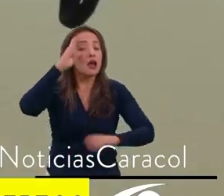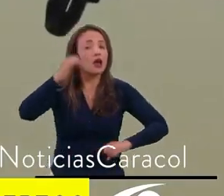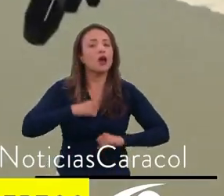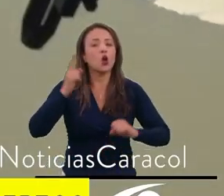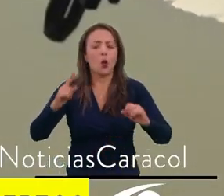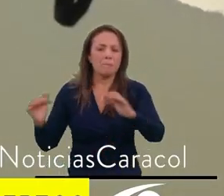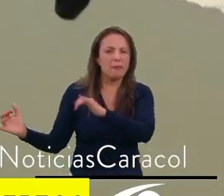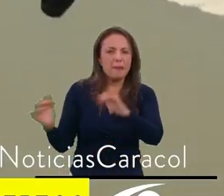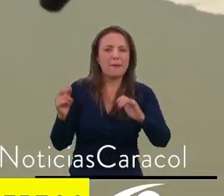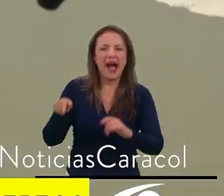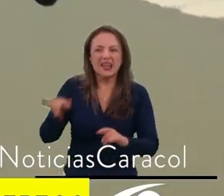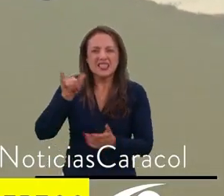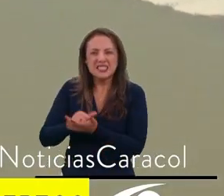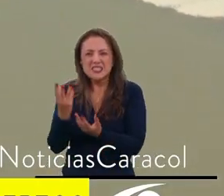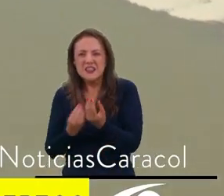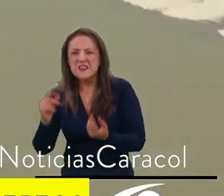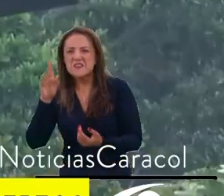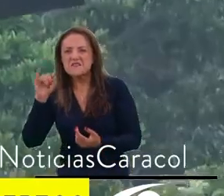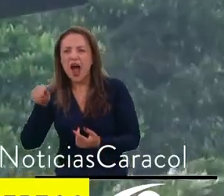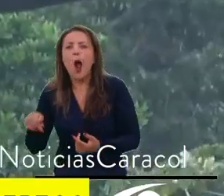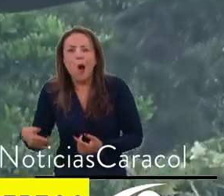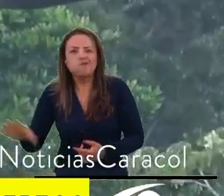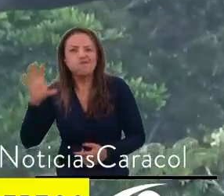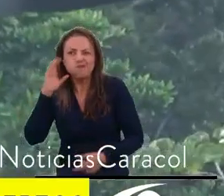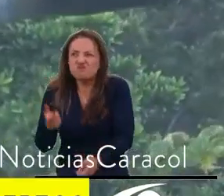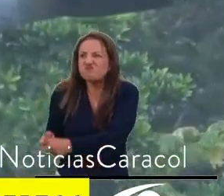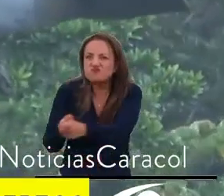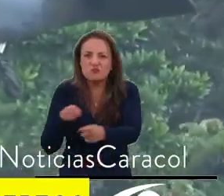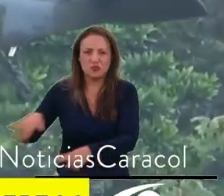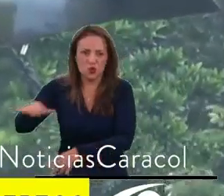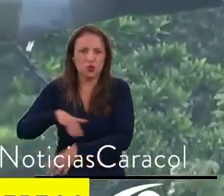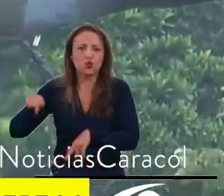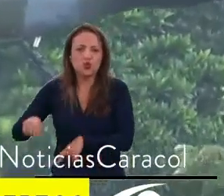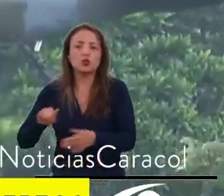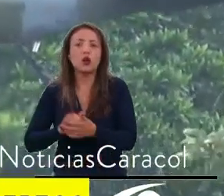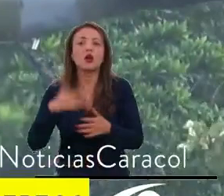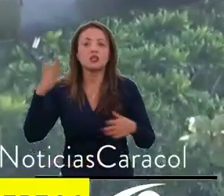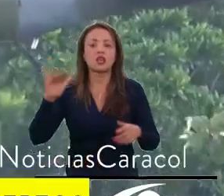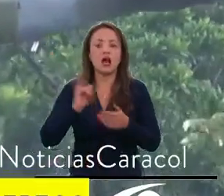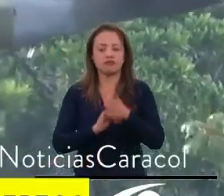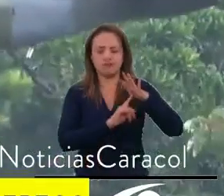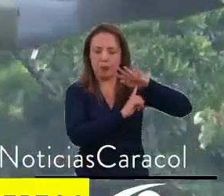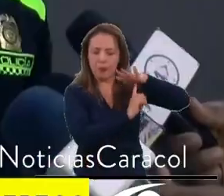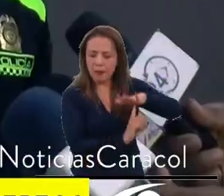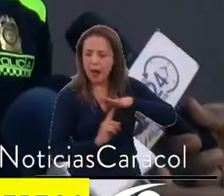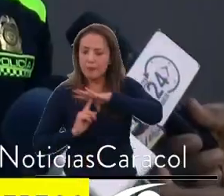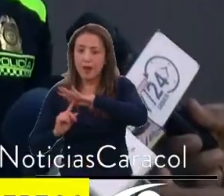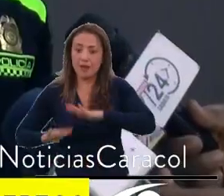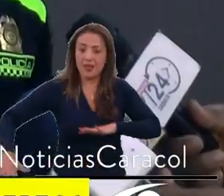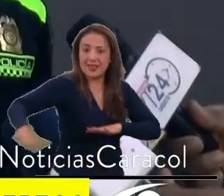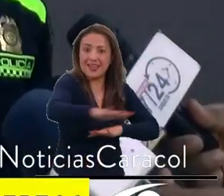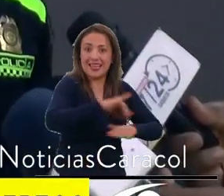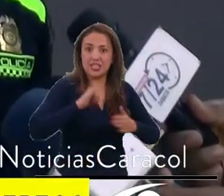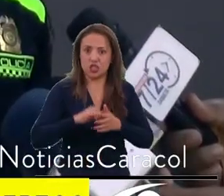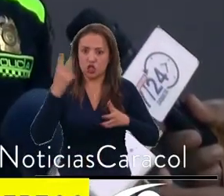))) los siete cuerpos fueron hallasen Averina Bella Vista en Puerto Leguízamo, Putumayo,